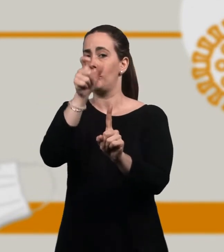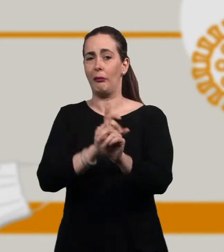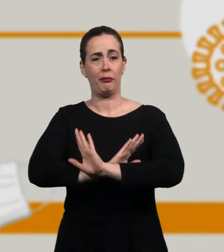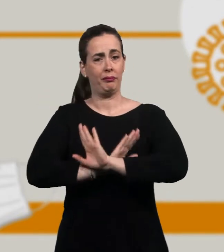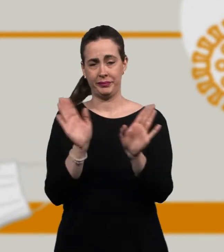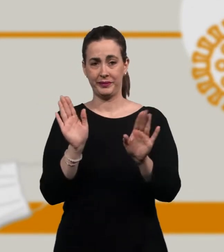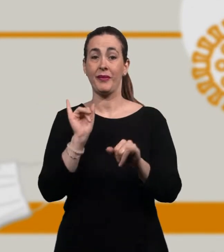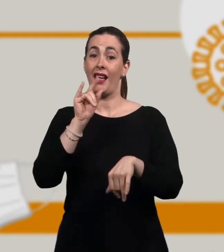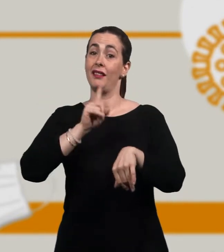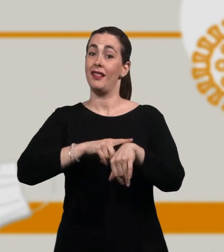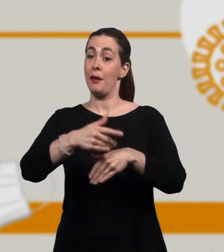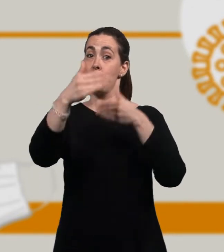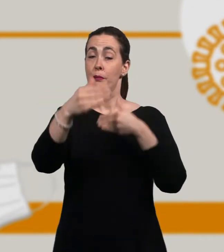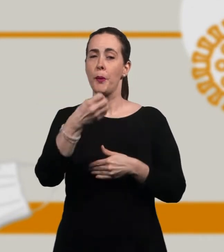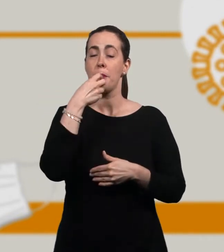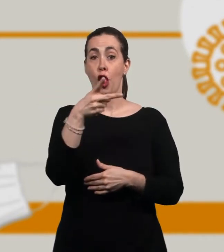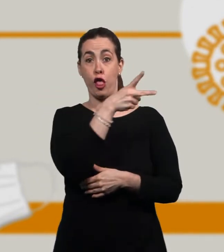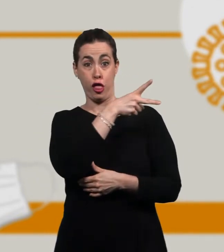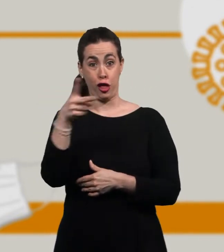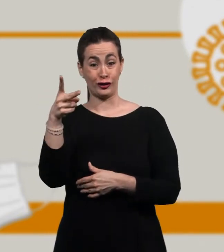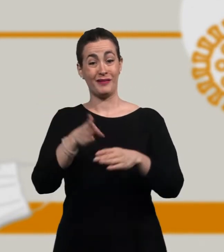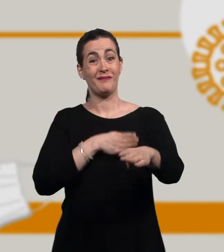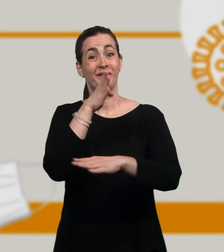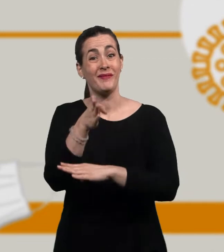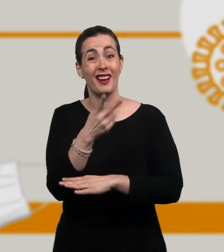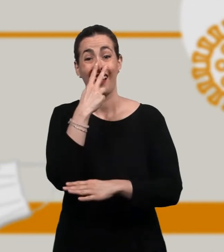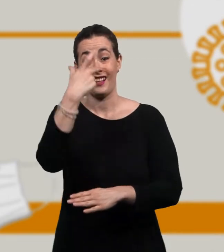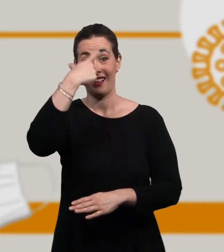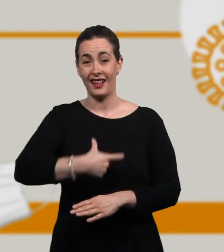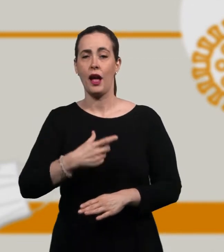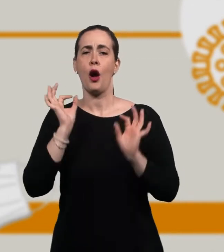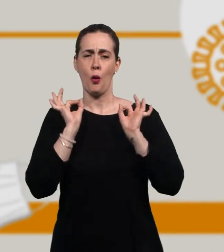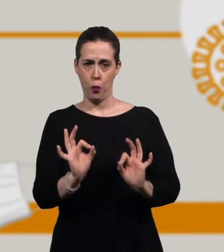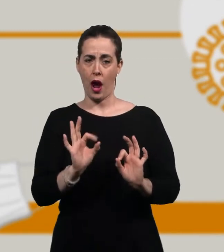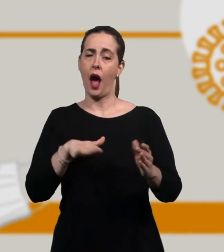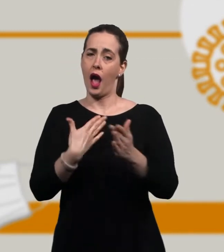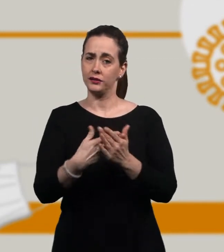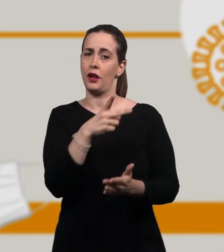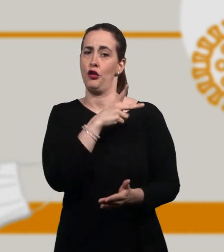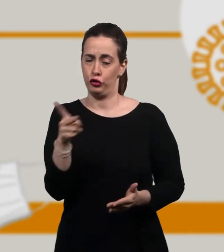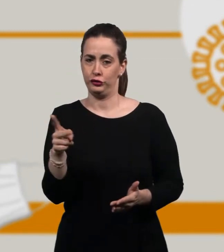i que el familiar sigui el mateix durant períodes d’almenys dues setmanes.